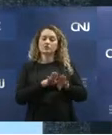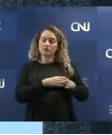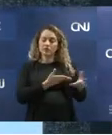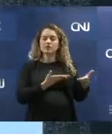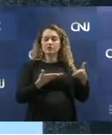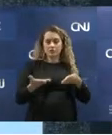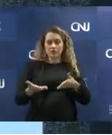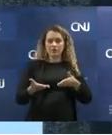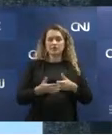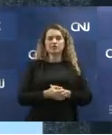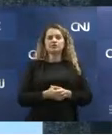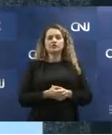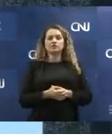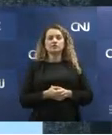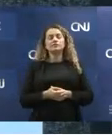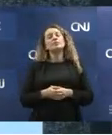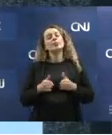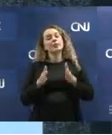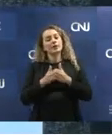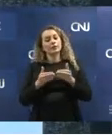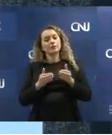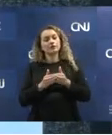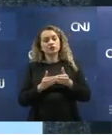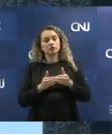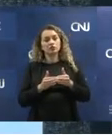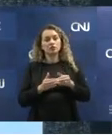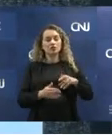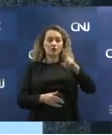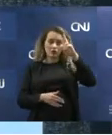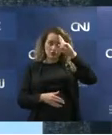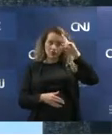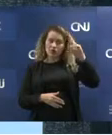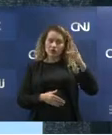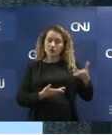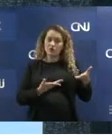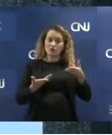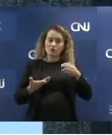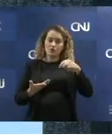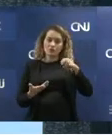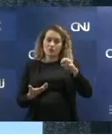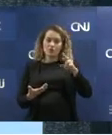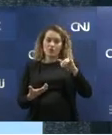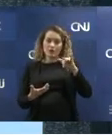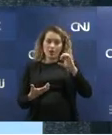Então eu pediria Vossa Excelência, conselheiro Márcio Luiz, que fizesse o encaminhamento como regra